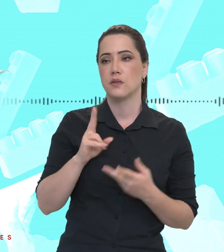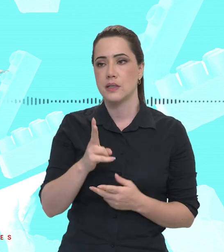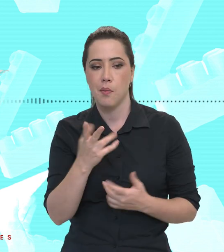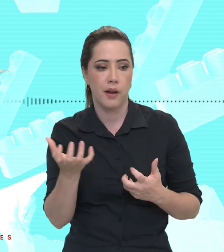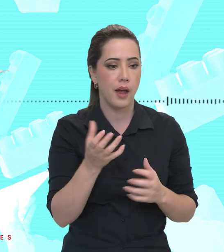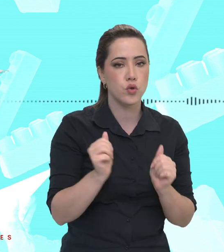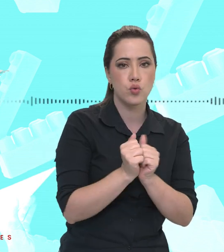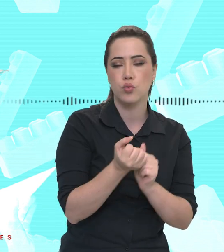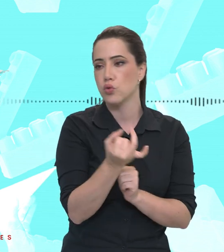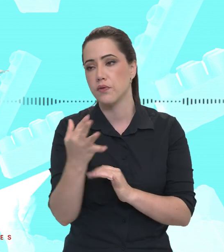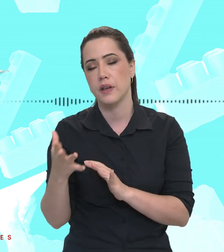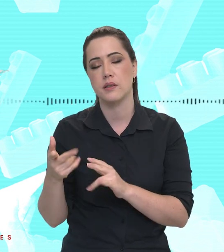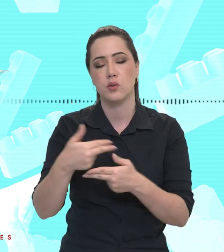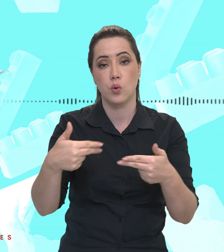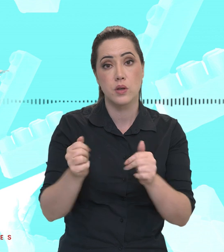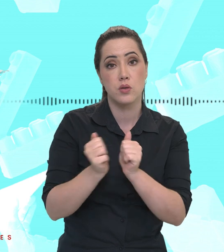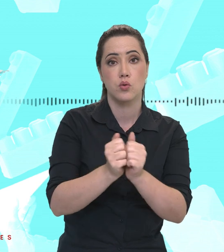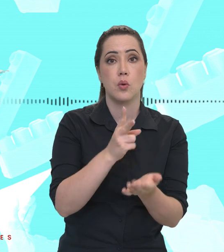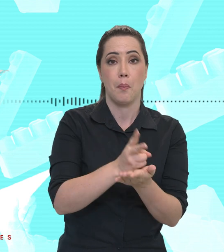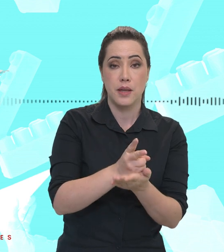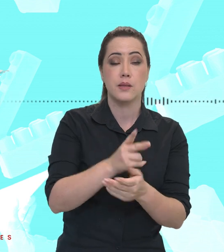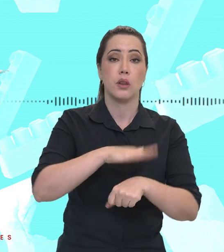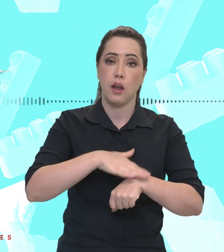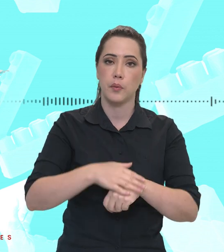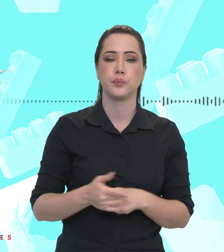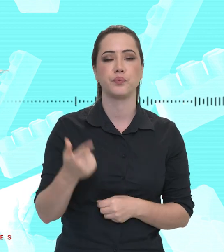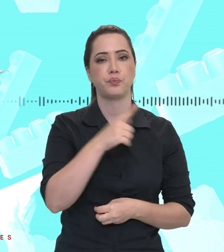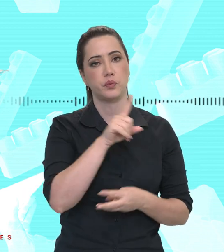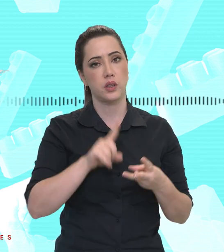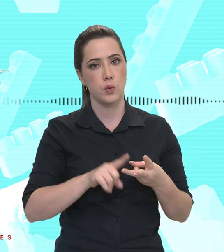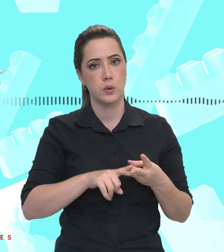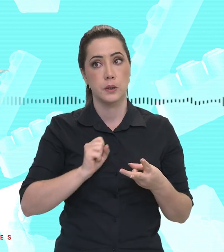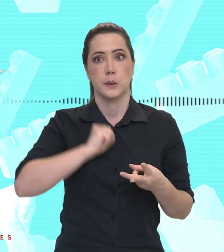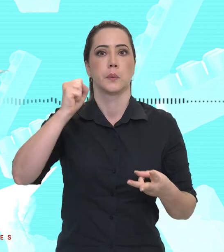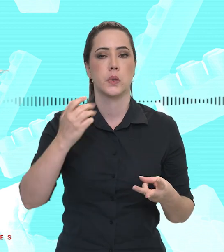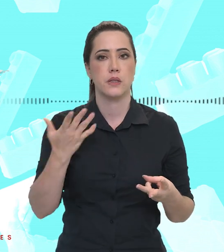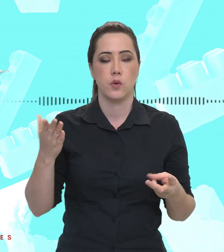sempre tentando fazer várias coisas ao mesmo tempo. E a última fera é a tal IMPULSIVIDADE,